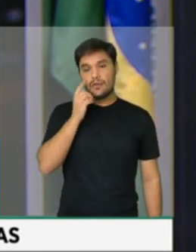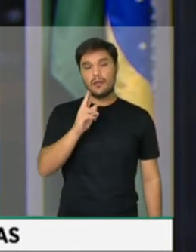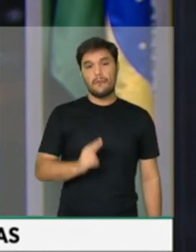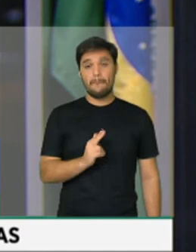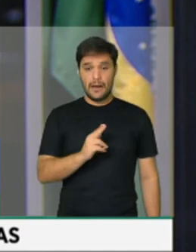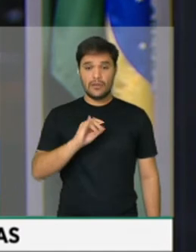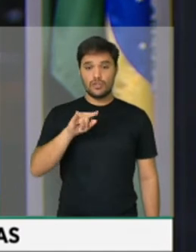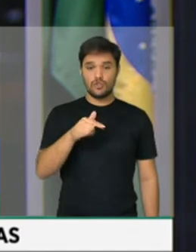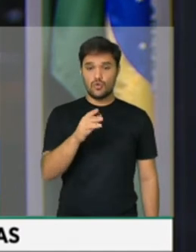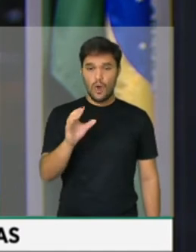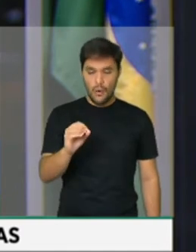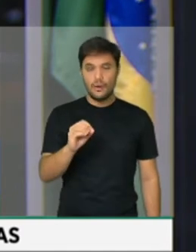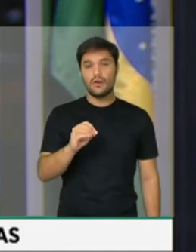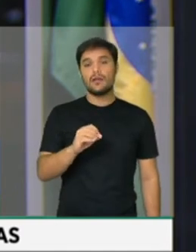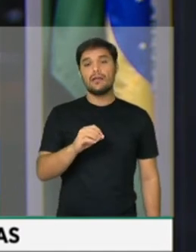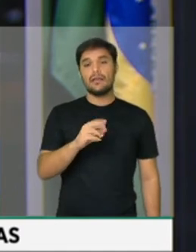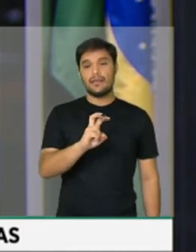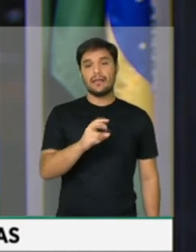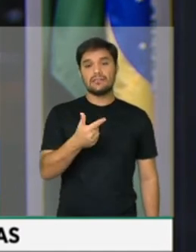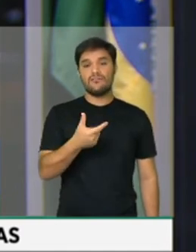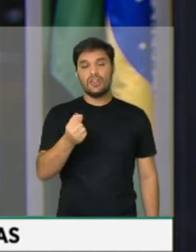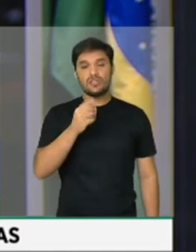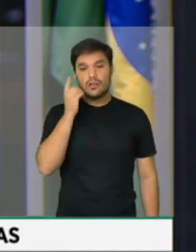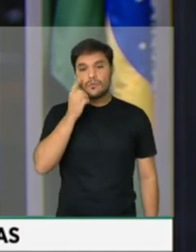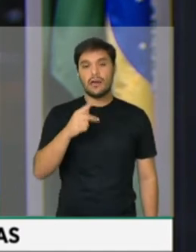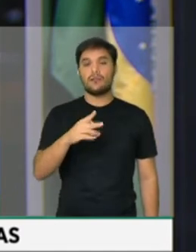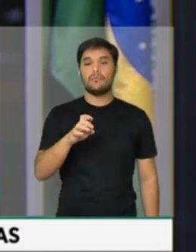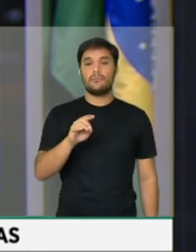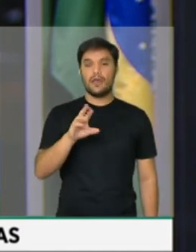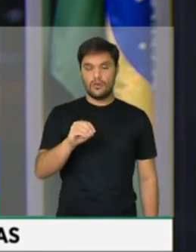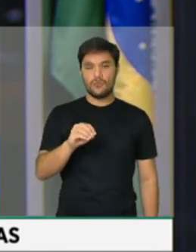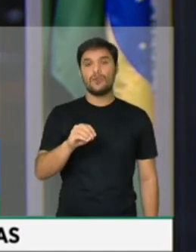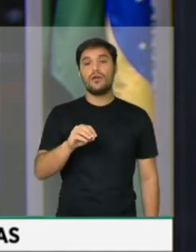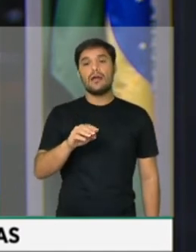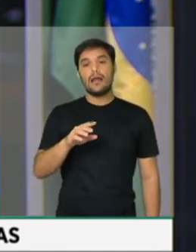CÉLIO MOURA DO PT DE TOCANTINS, 249 DEPUTADO MARCON DO PT RIO GRANDE DO SUL 423